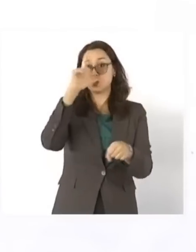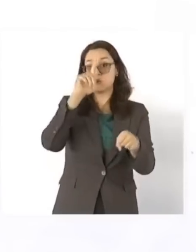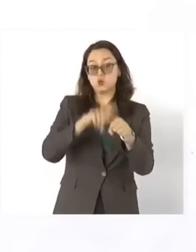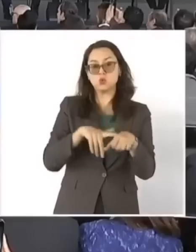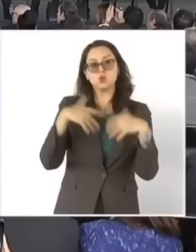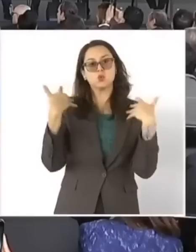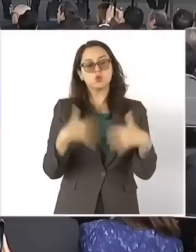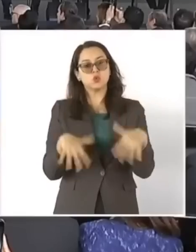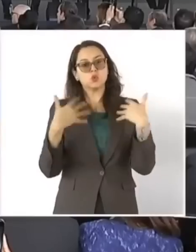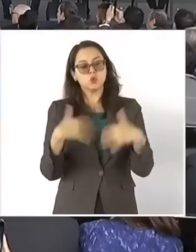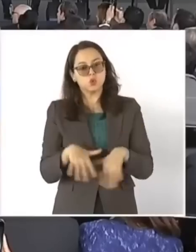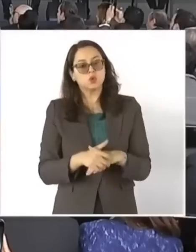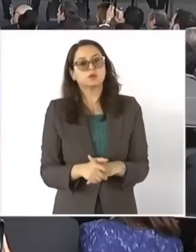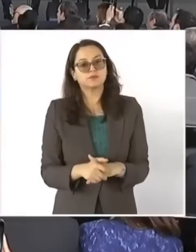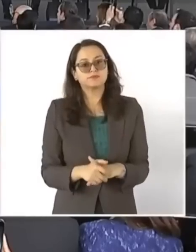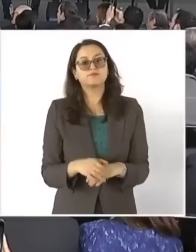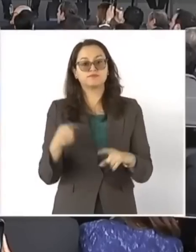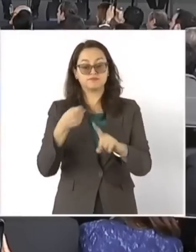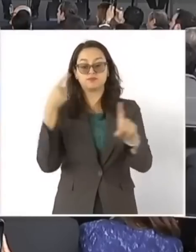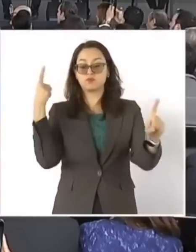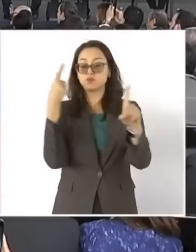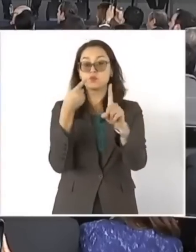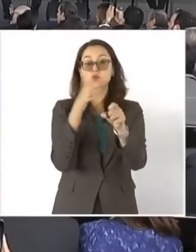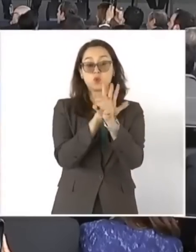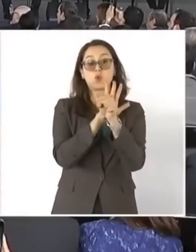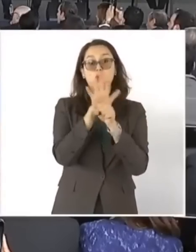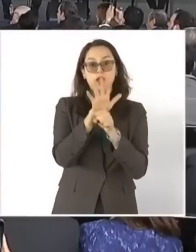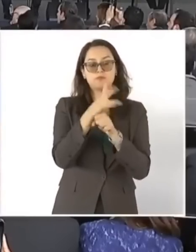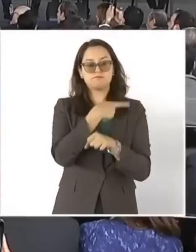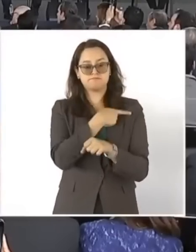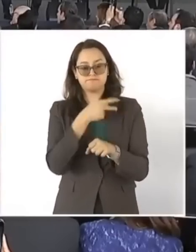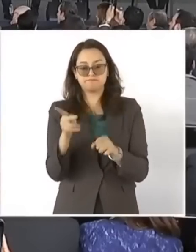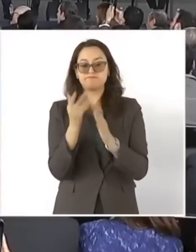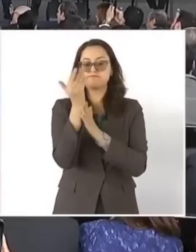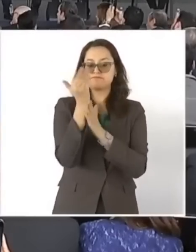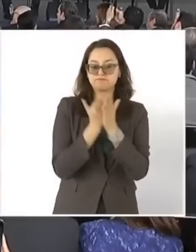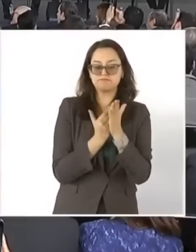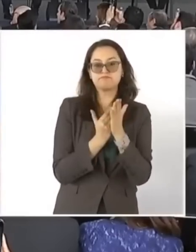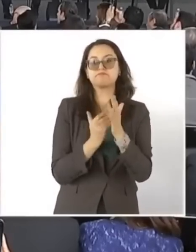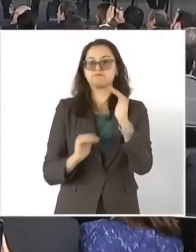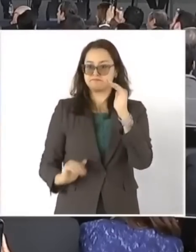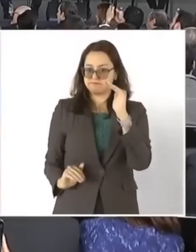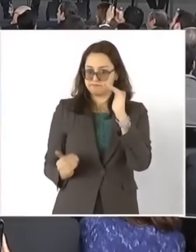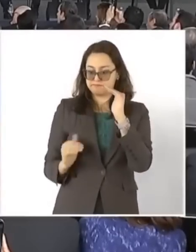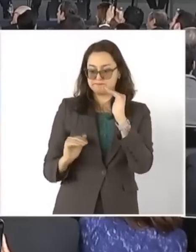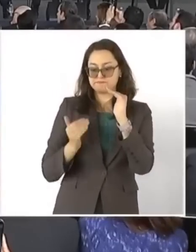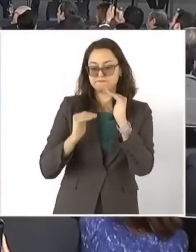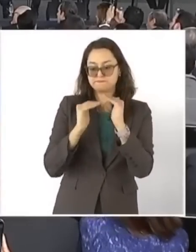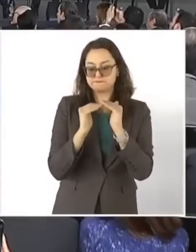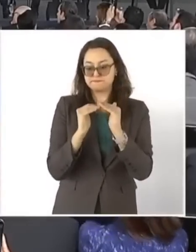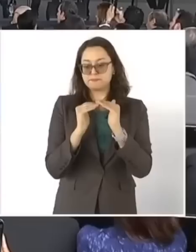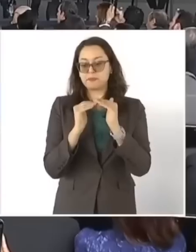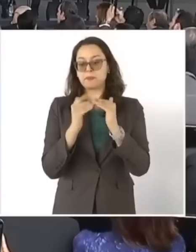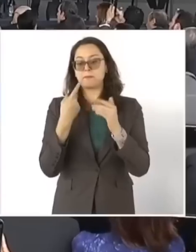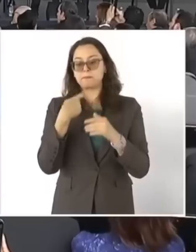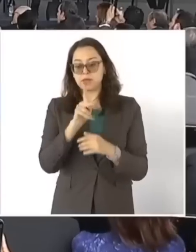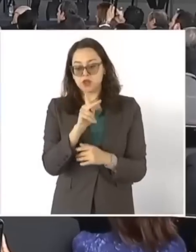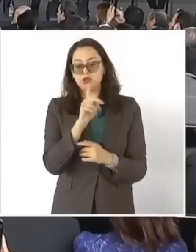y Nuestro objetivo es disminuir pobreza desigualdades pero que cada uno de los